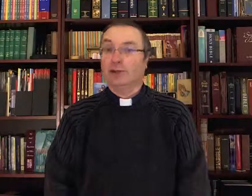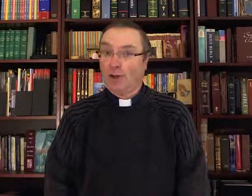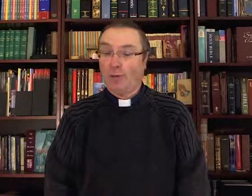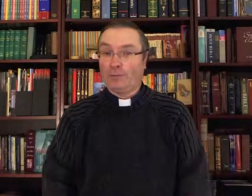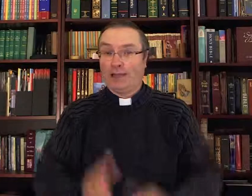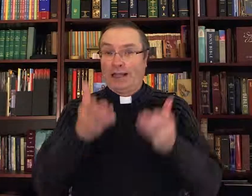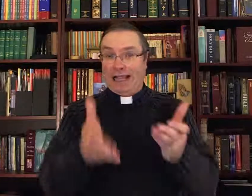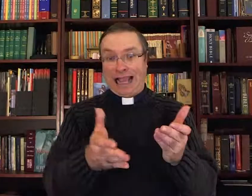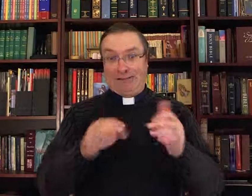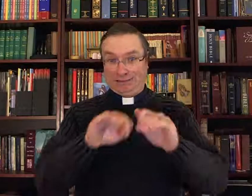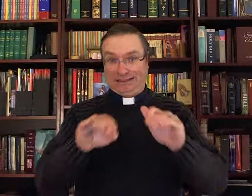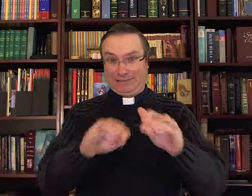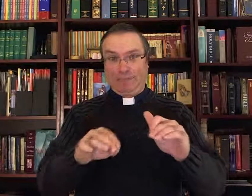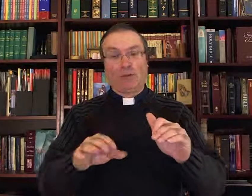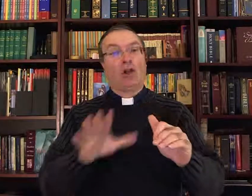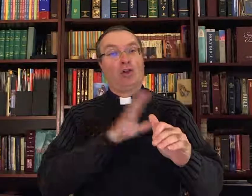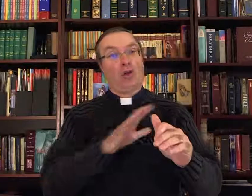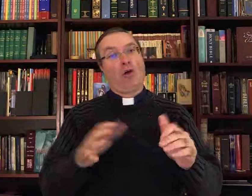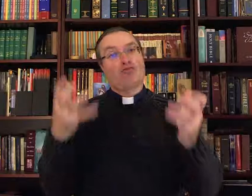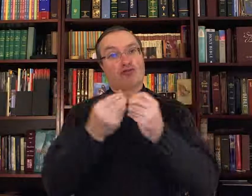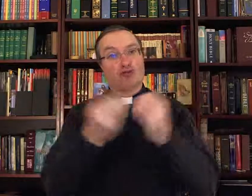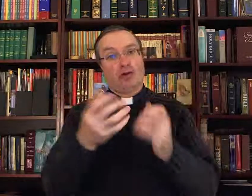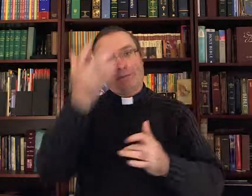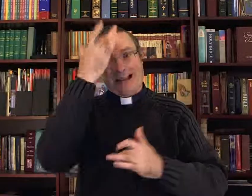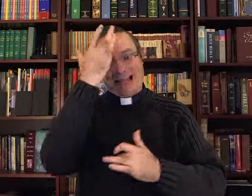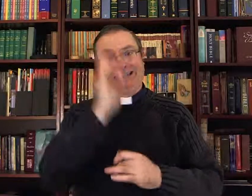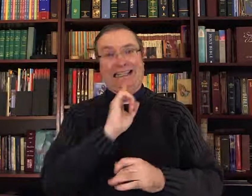Donc, la piscine avait eu beaucoup de malades